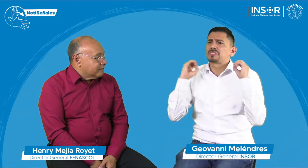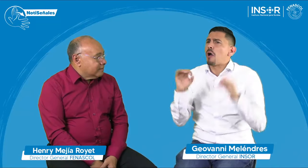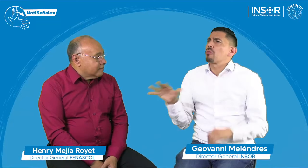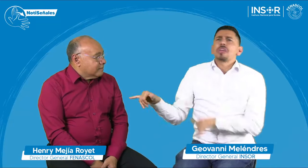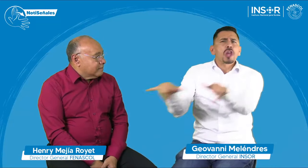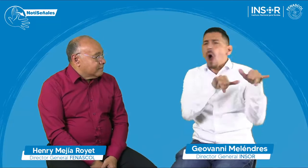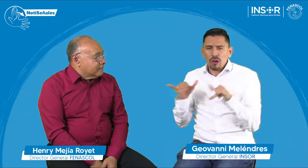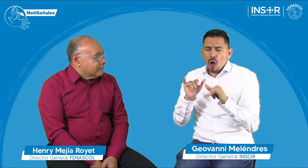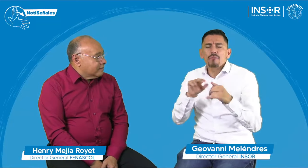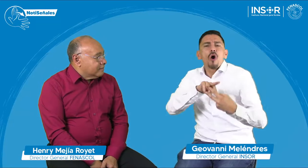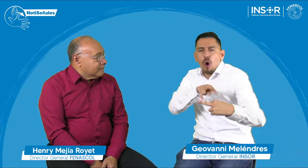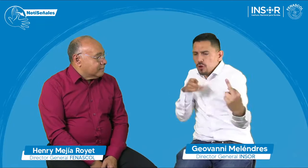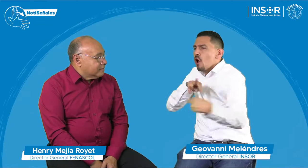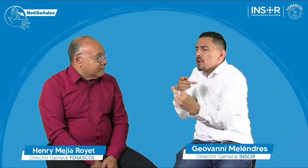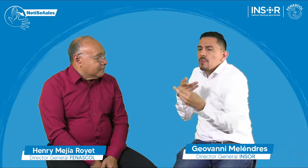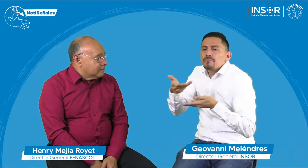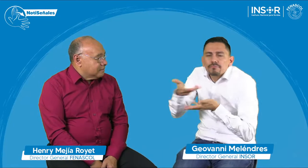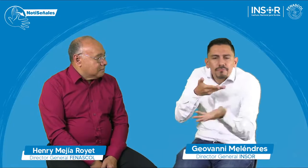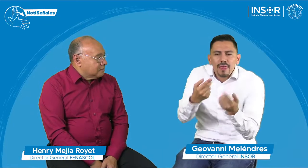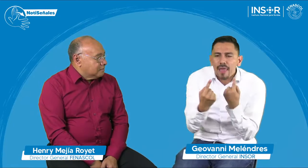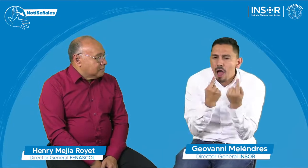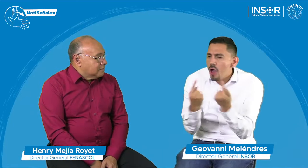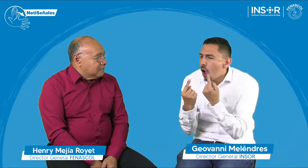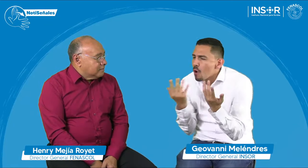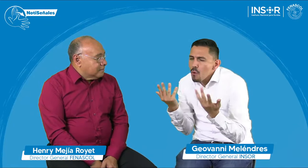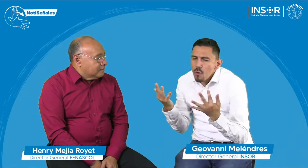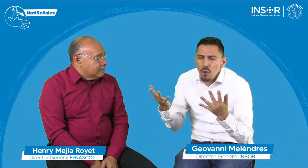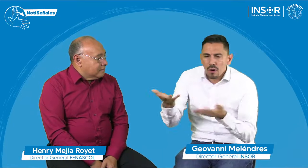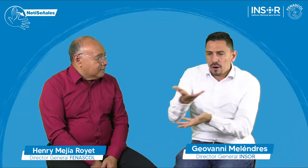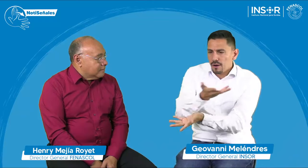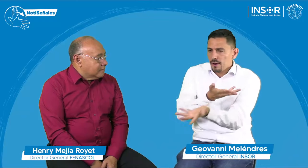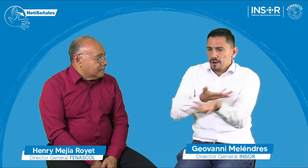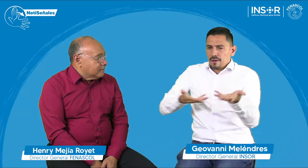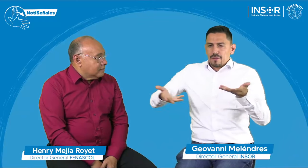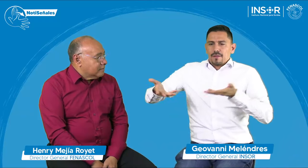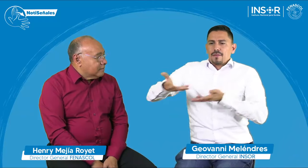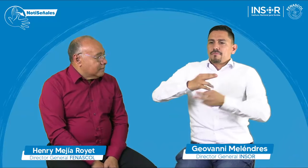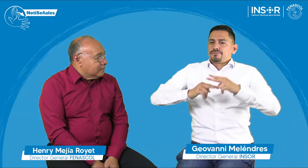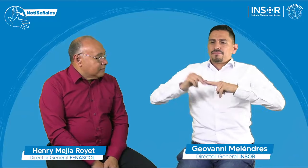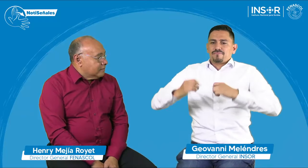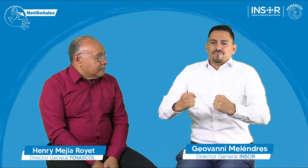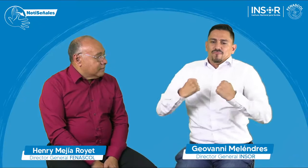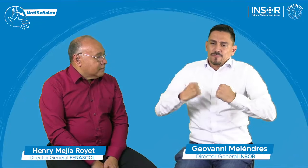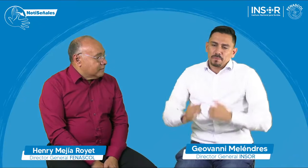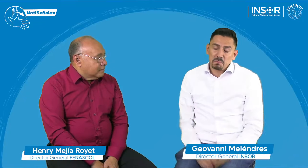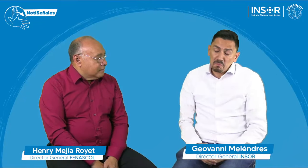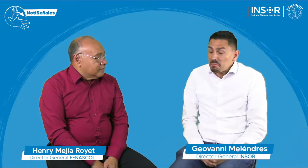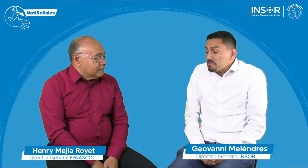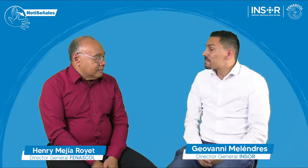vamos a trabajar sobre la paz Claro, no significa que entonces tenemos que ser todos